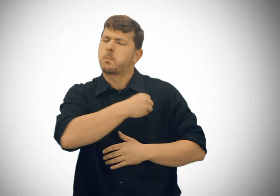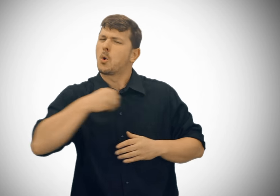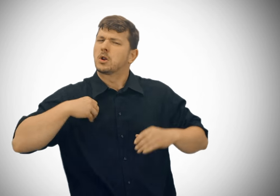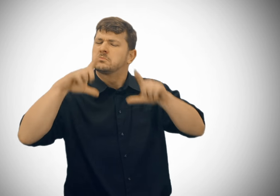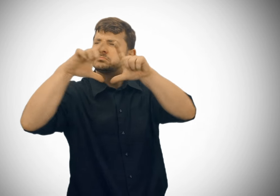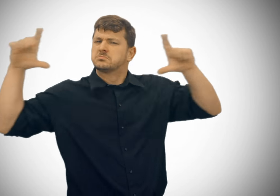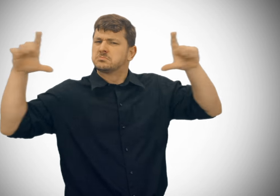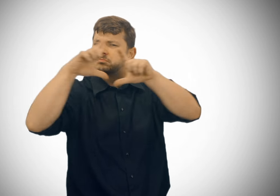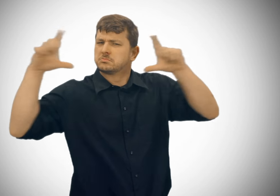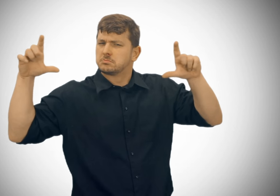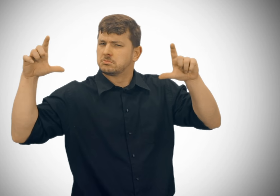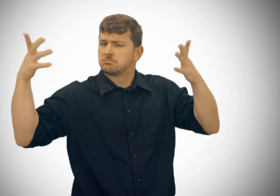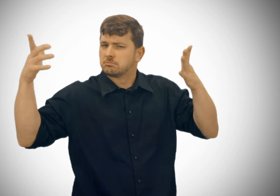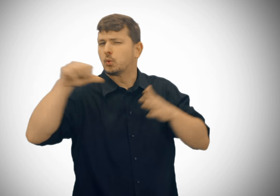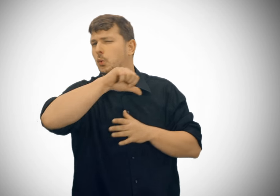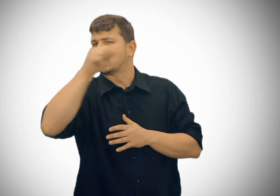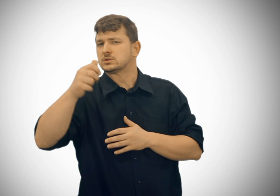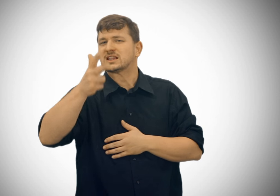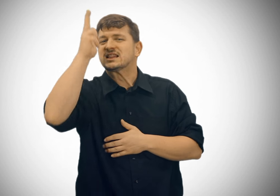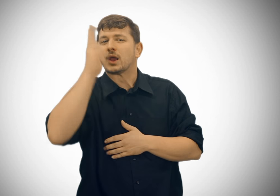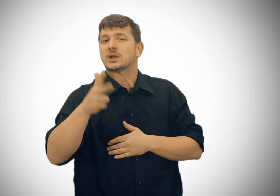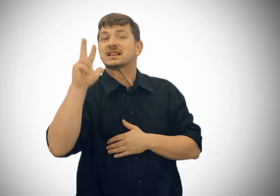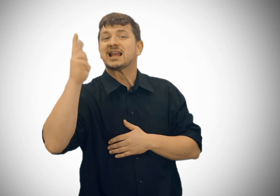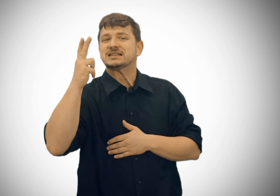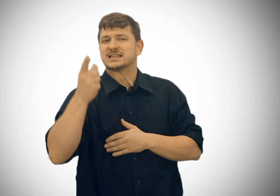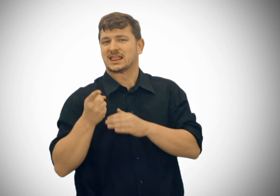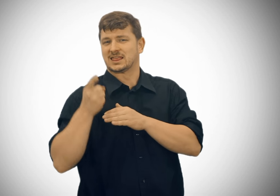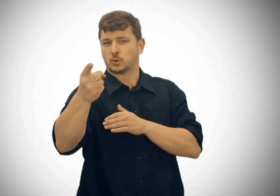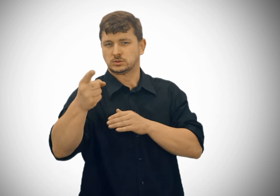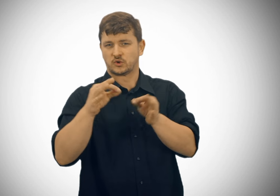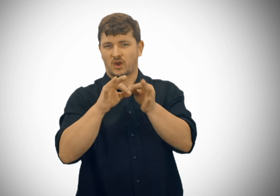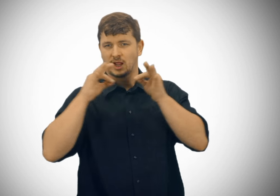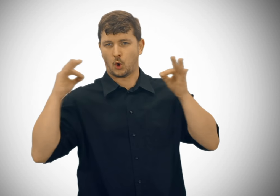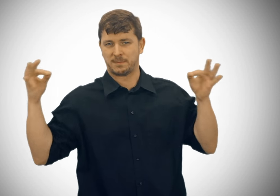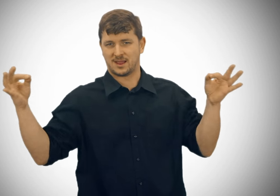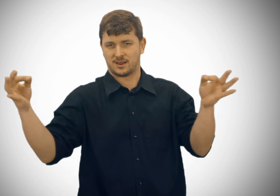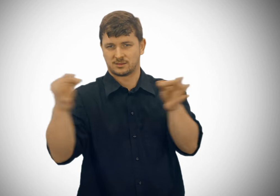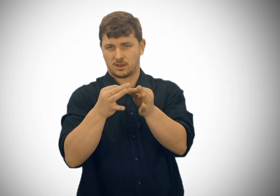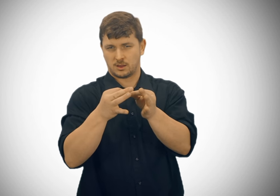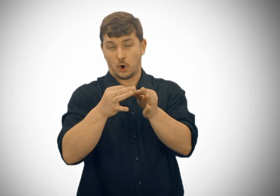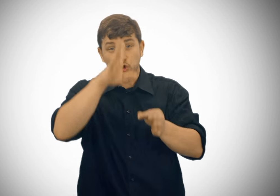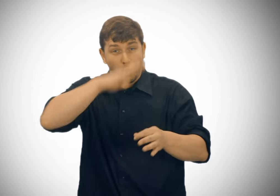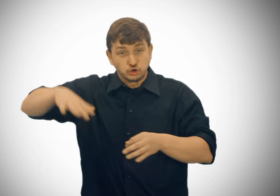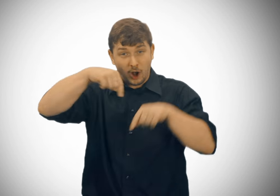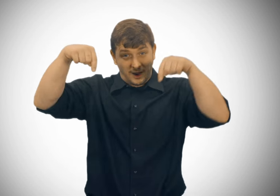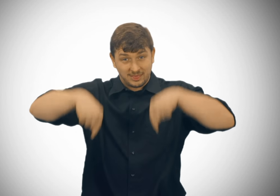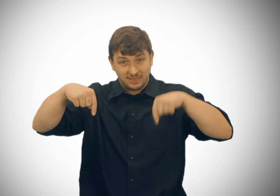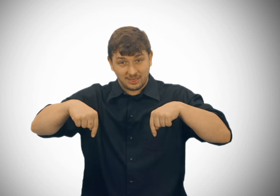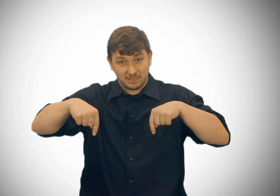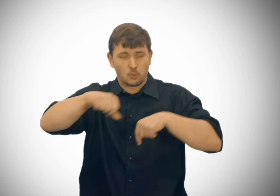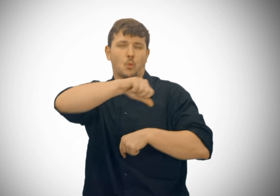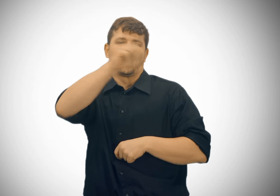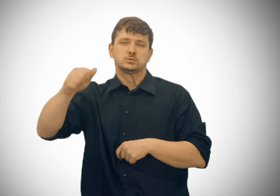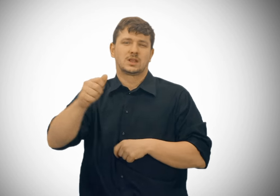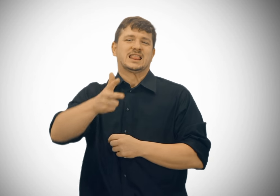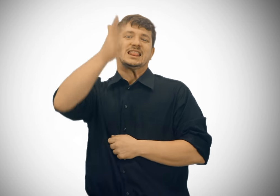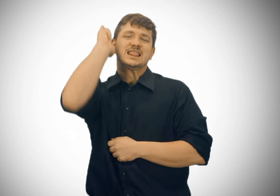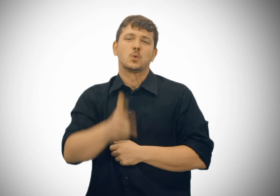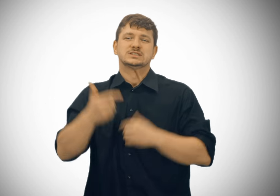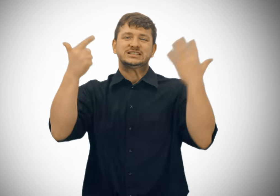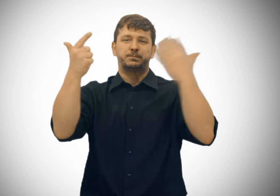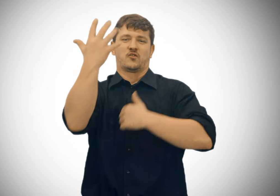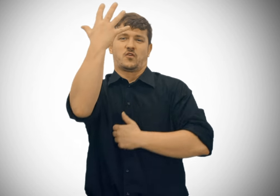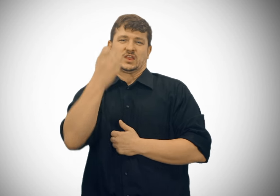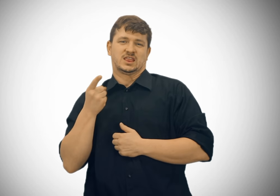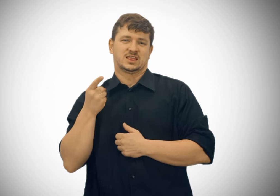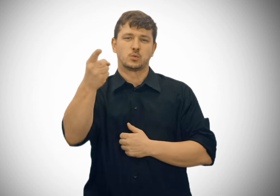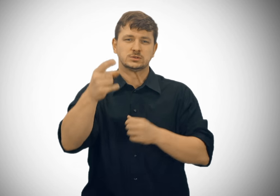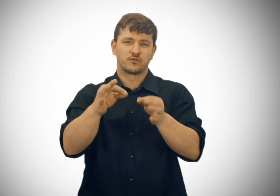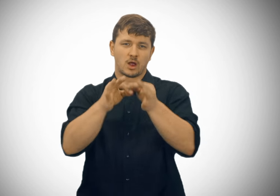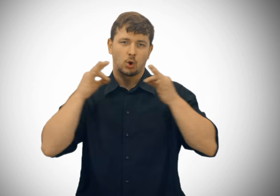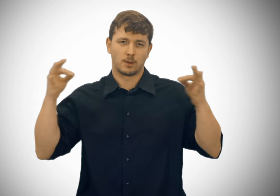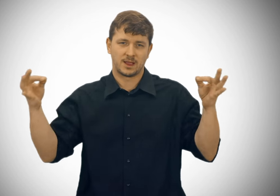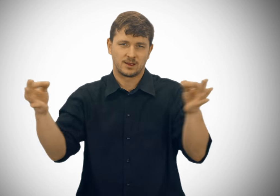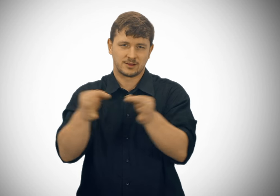Das polnische Land hat die Größe von 313.000 km². Deutschland umfasst ca. 357.000 km².